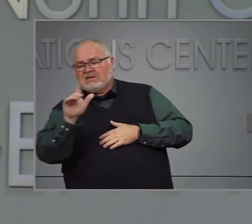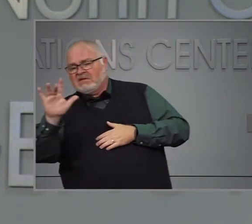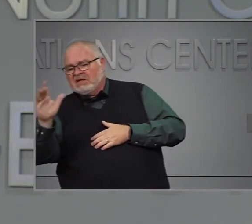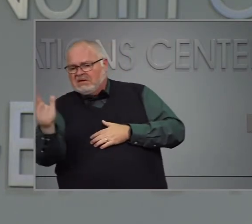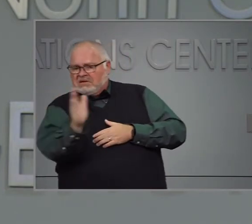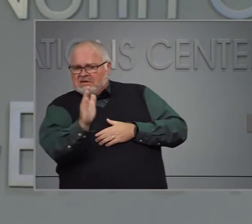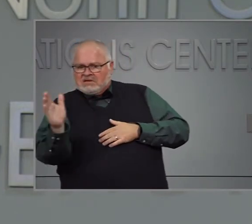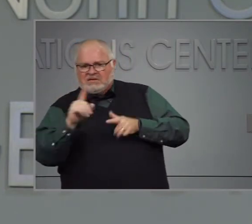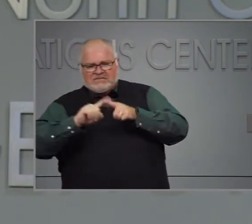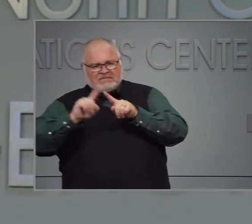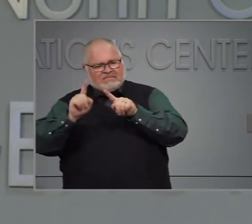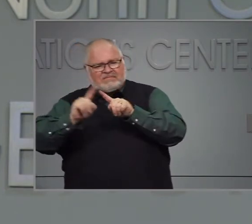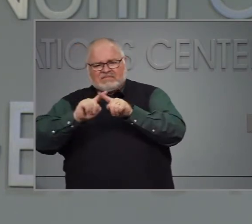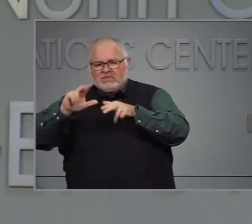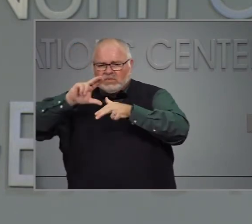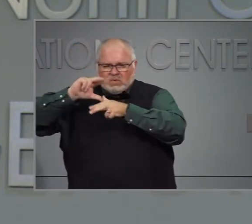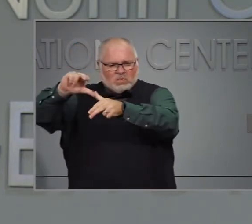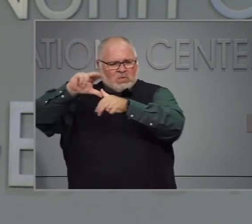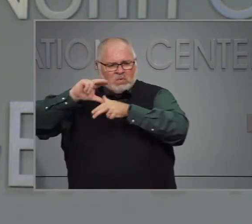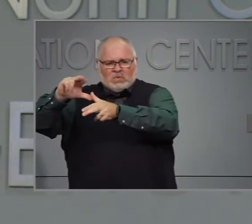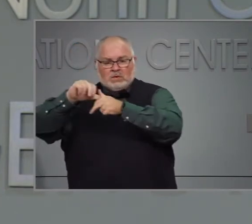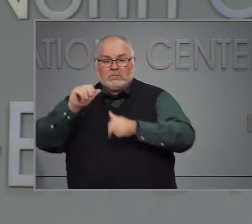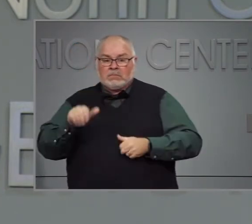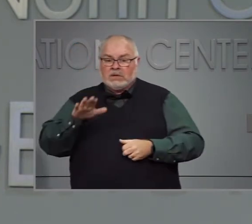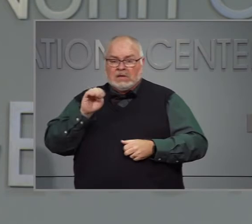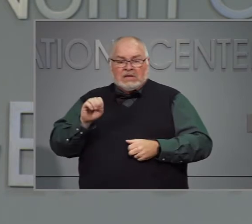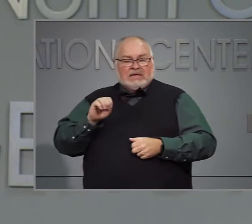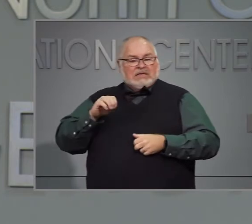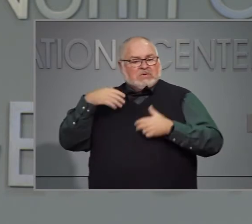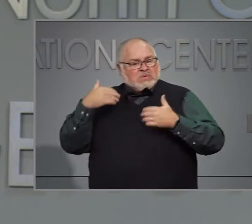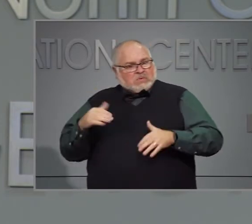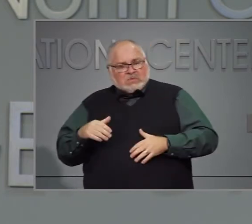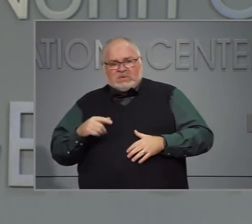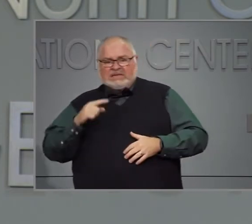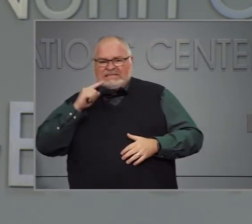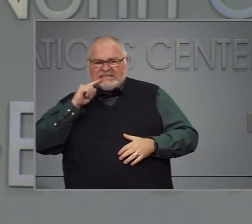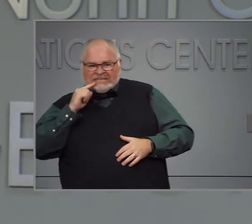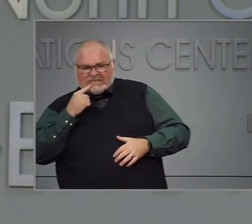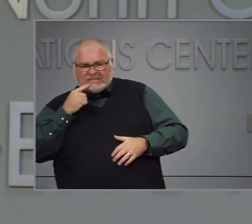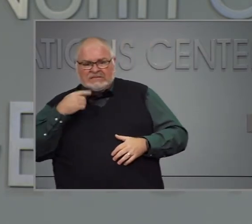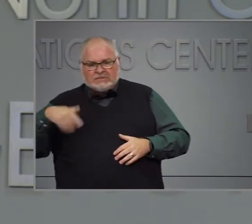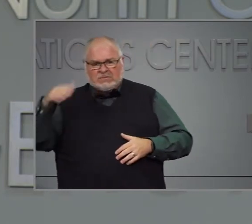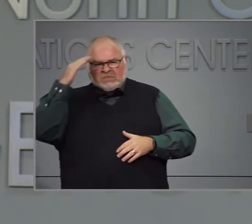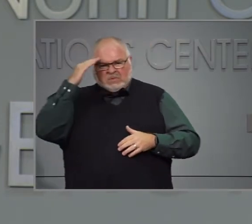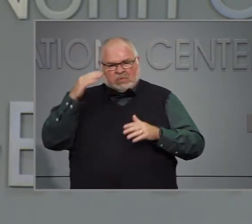con del diecinueve veinticinco tormentas y de tres a seis que pudieran ser huracanes